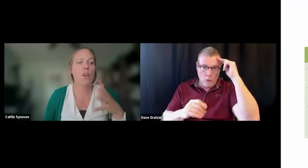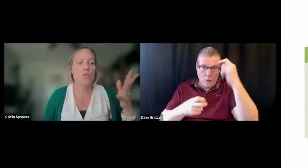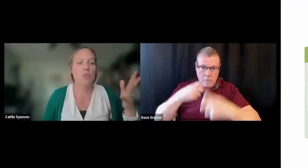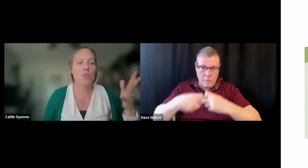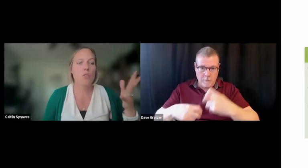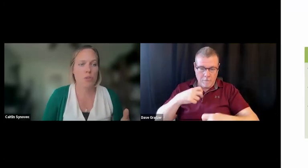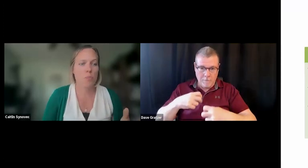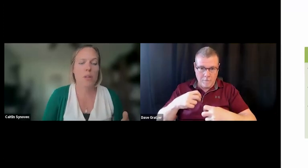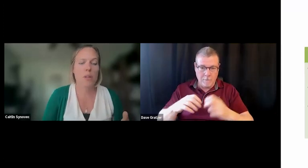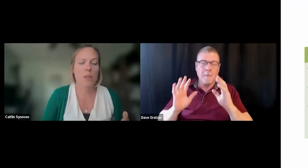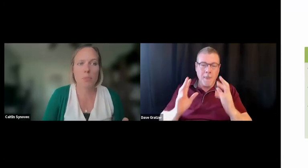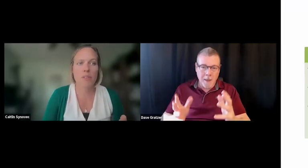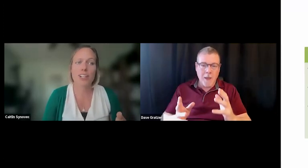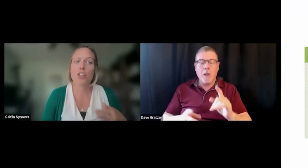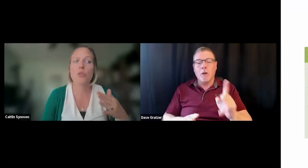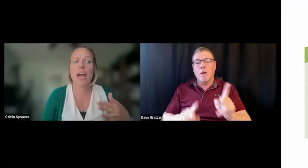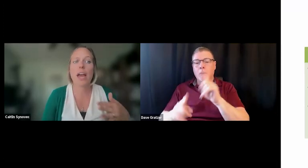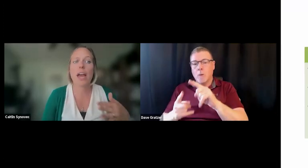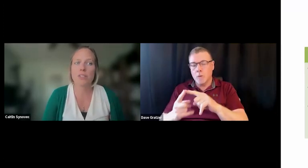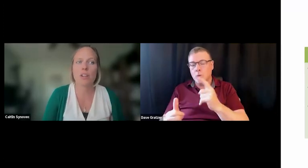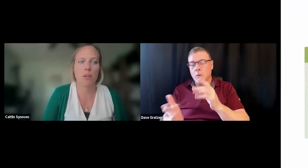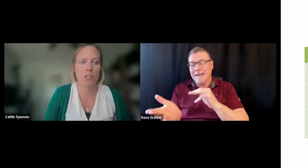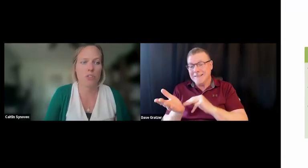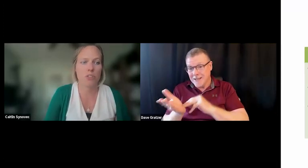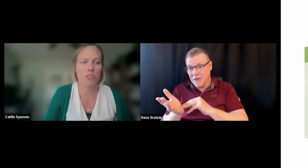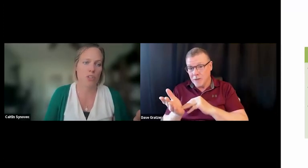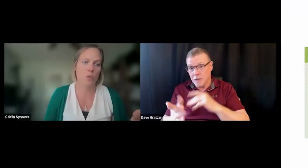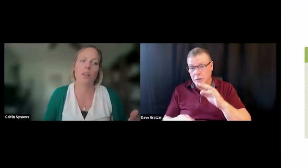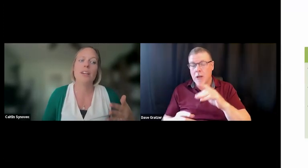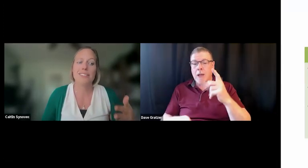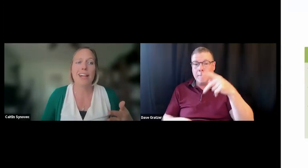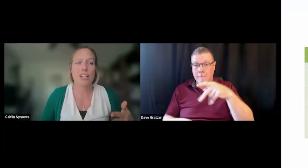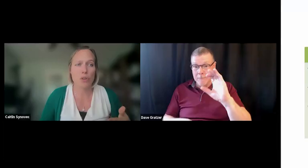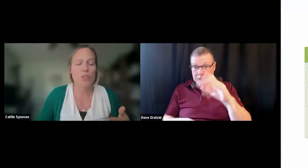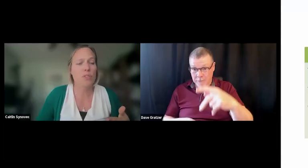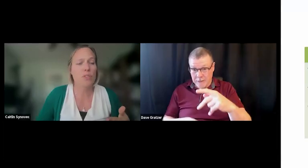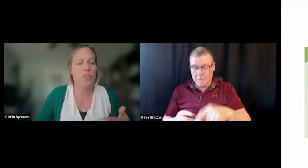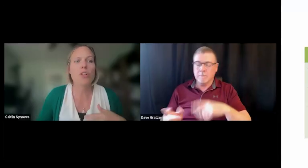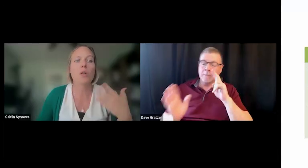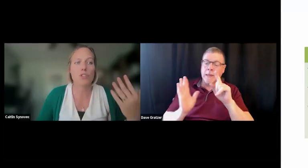Pueden referir a un proveedor de atención primaria que, basado en una evaluación de lesiones cerebrales, pueda diagnosticar una lesión cerebral,